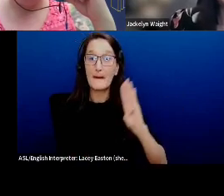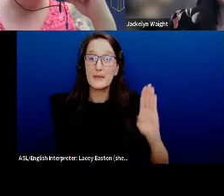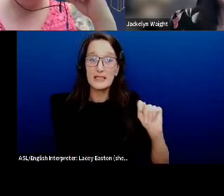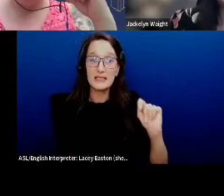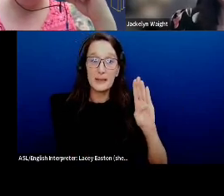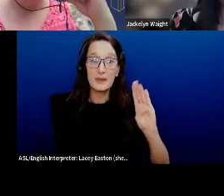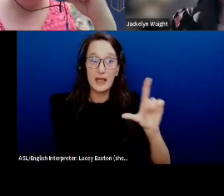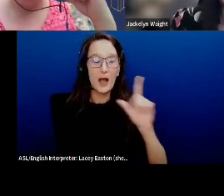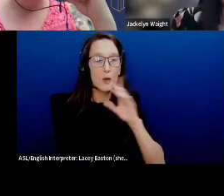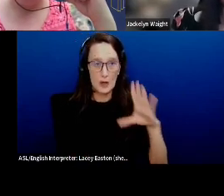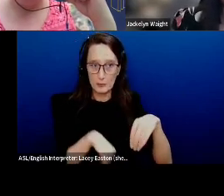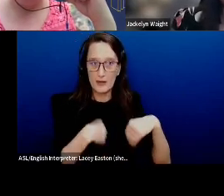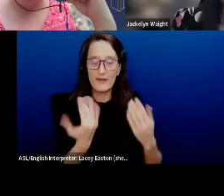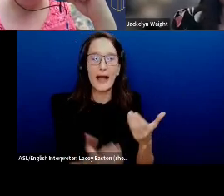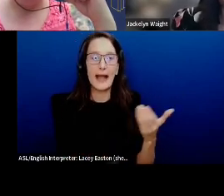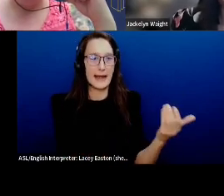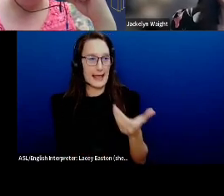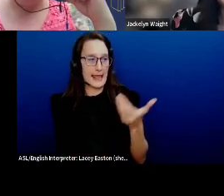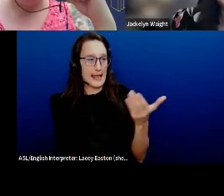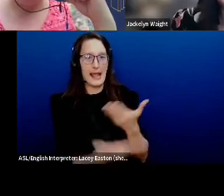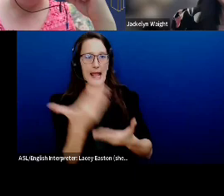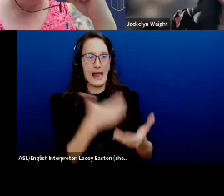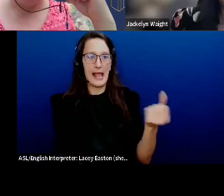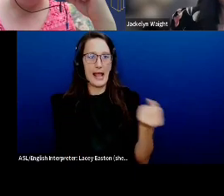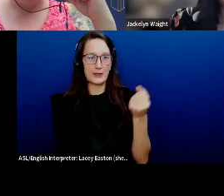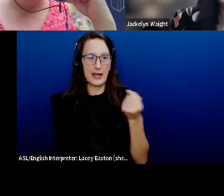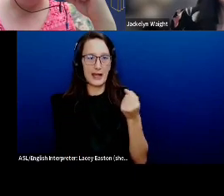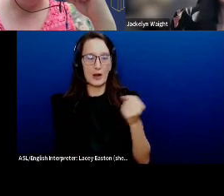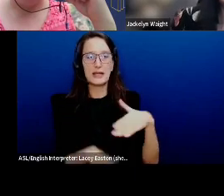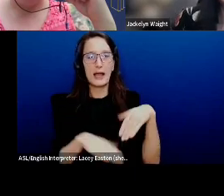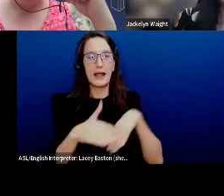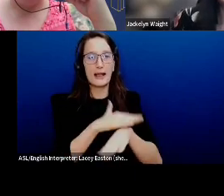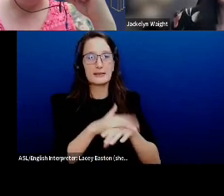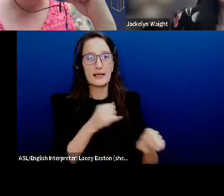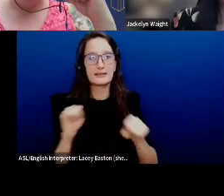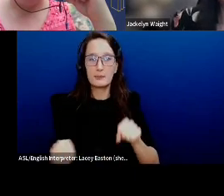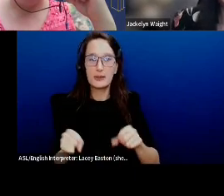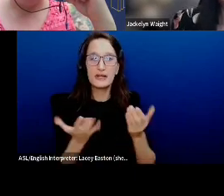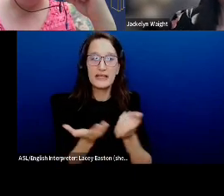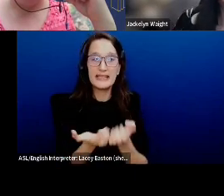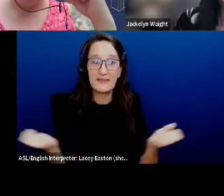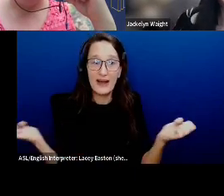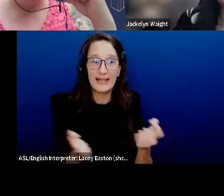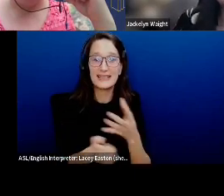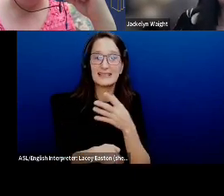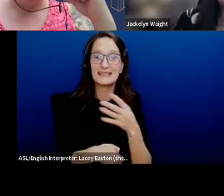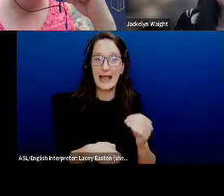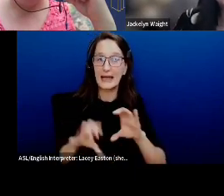dispositivos portátiles de accesibilidad, además de clases y capacitación individual gratuita a través de su